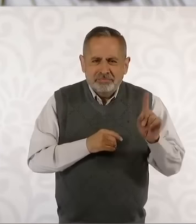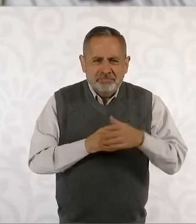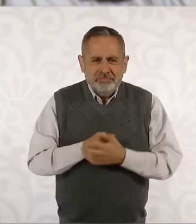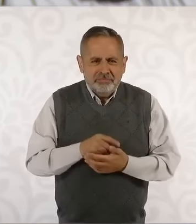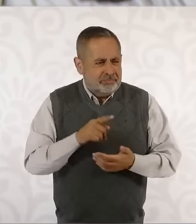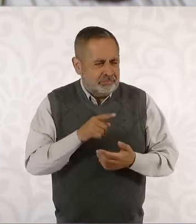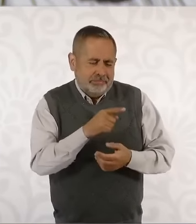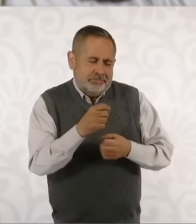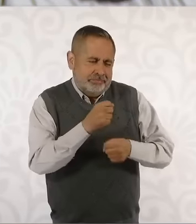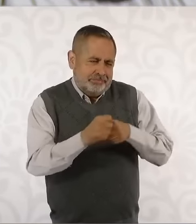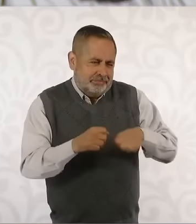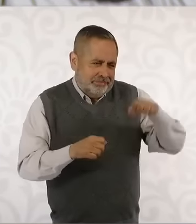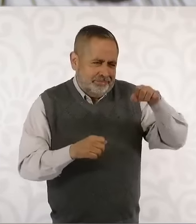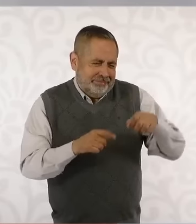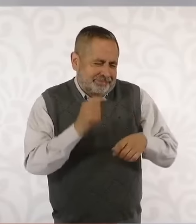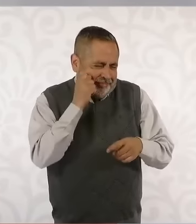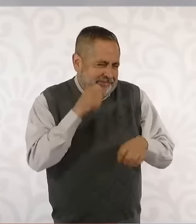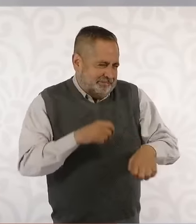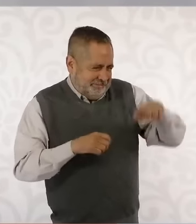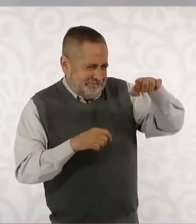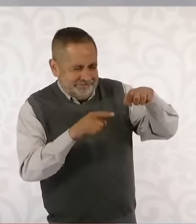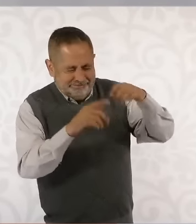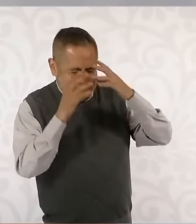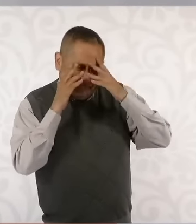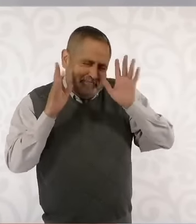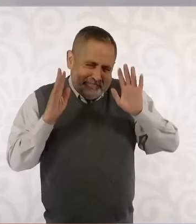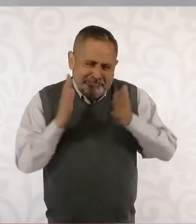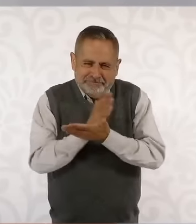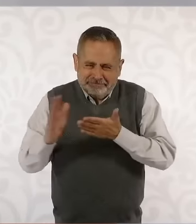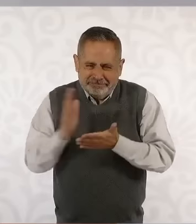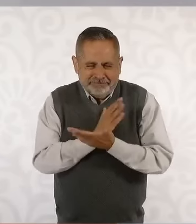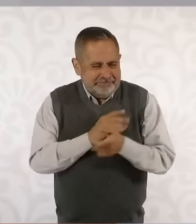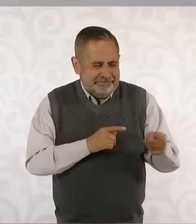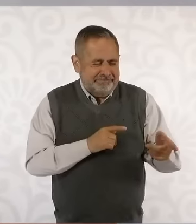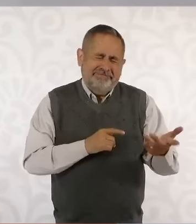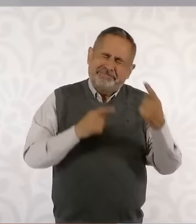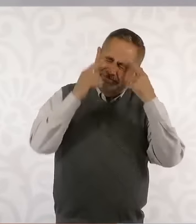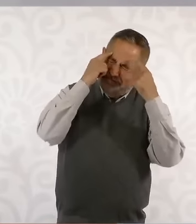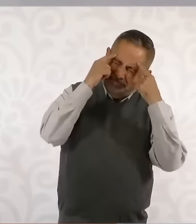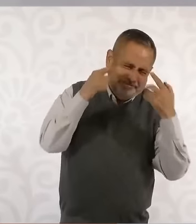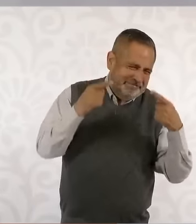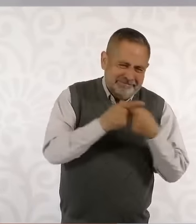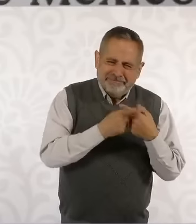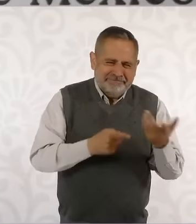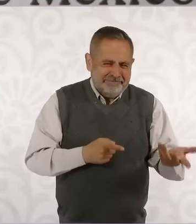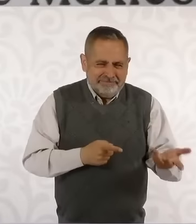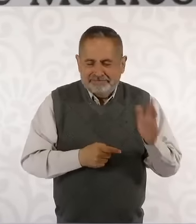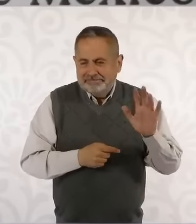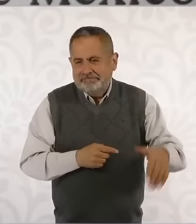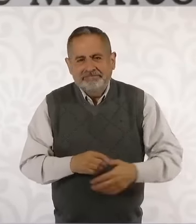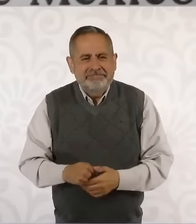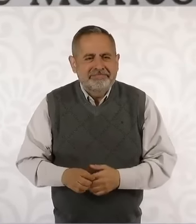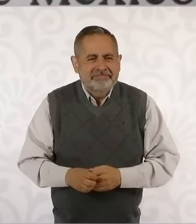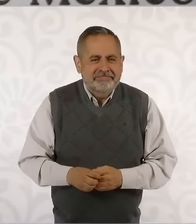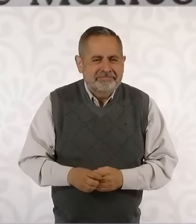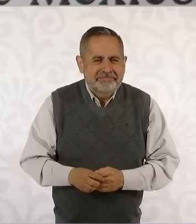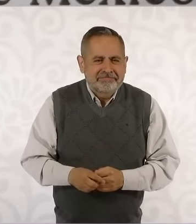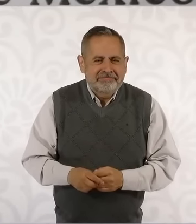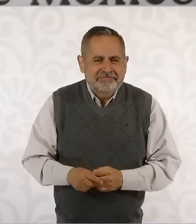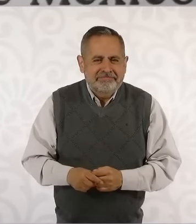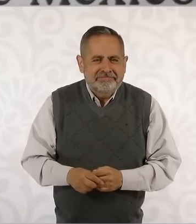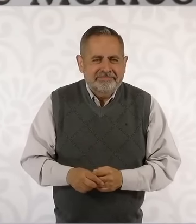¿verdad?, de quién se subió con la imagen a la tribuna. Entonces, sí, para que pues es muy